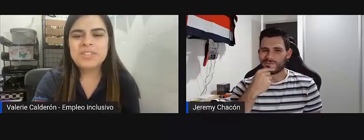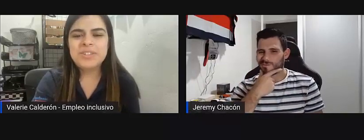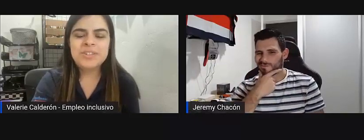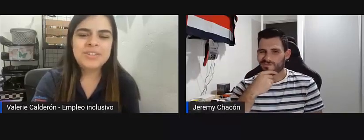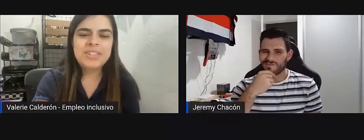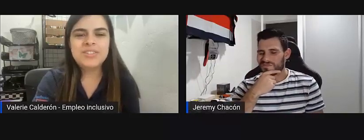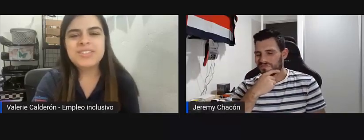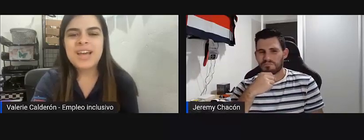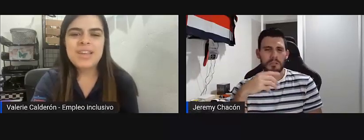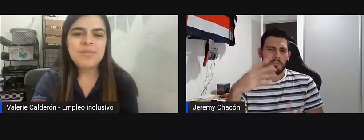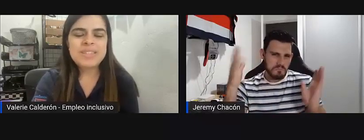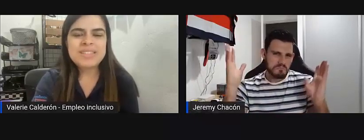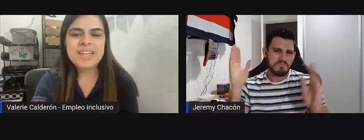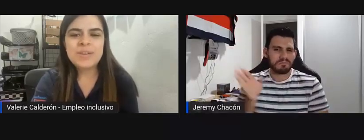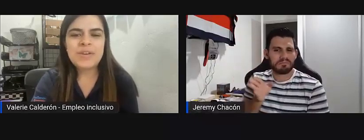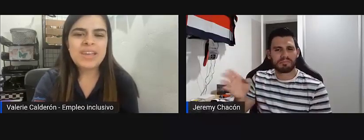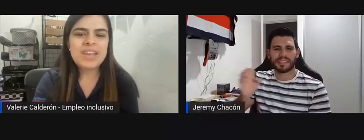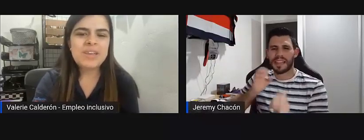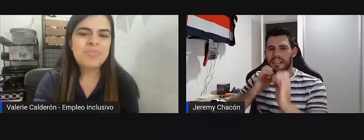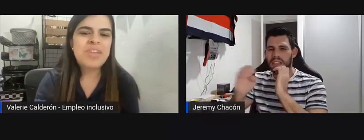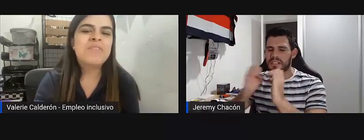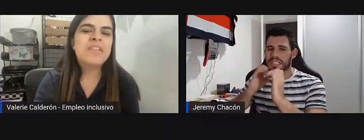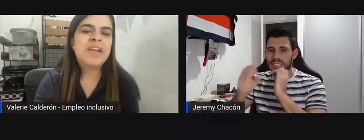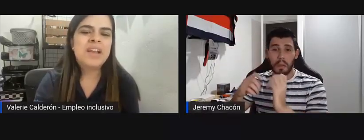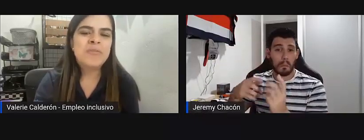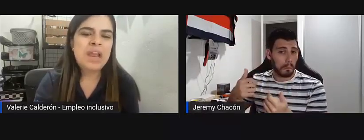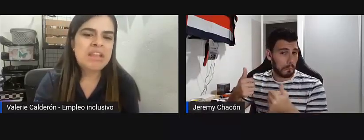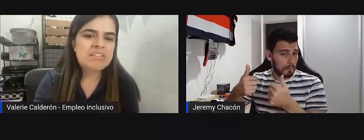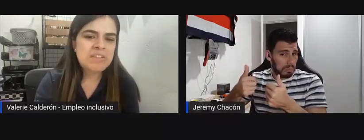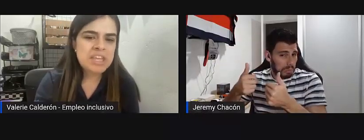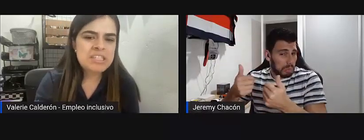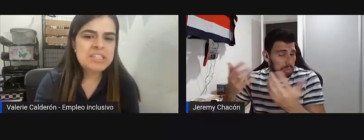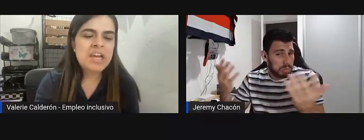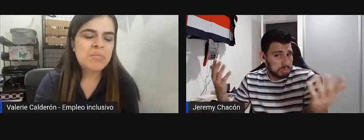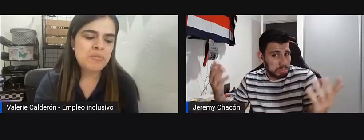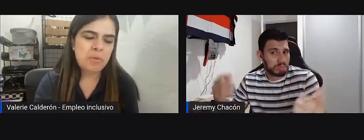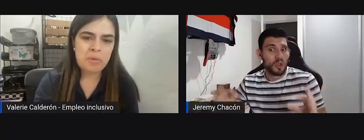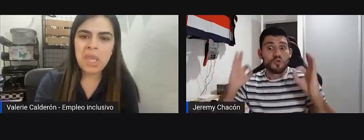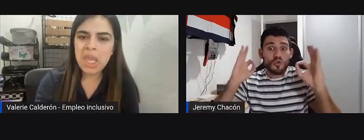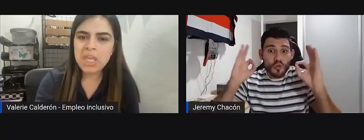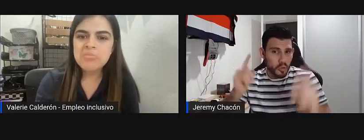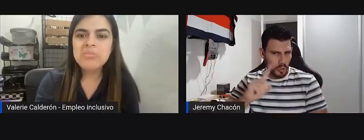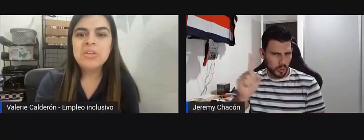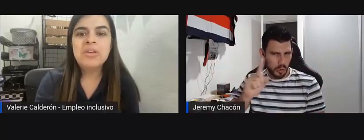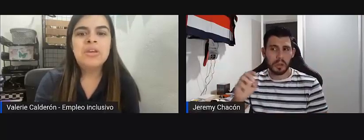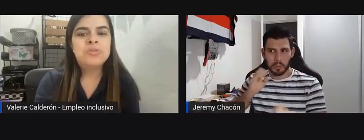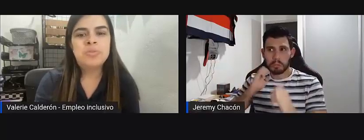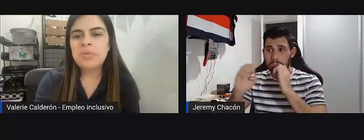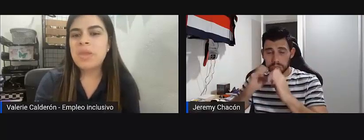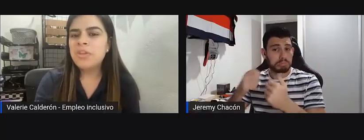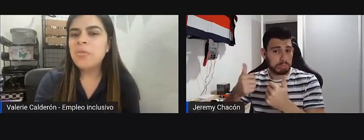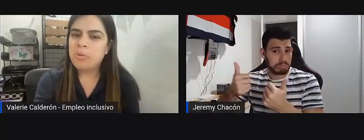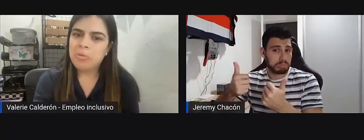y yo y yo está ahí pensando a ver qué y al final fui a la entrevista me fue bien súper bien No pero